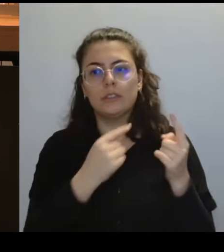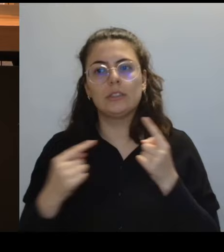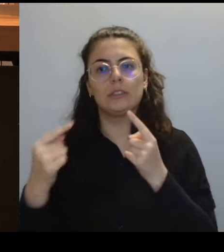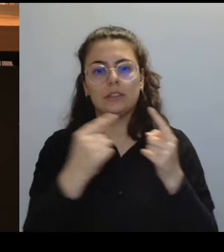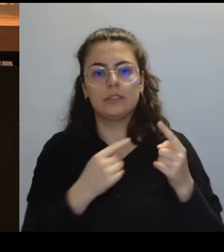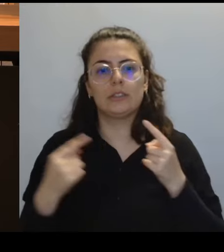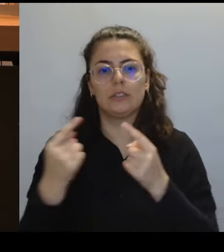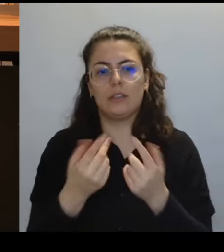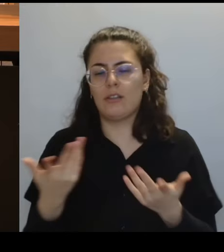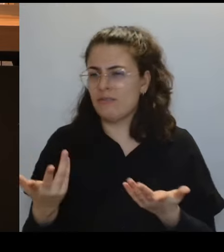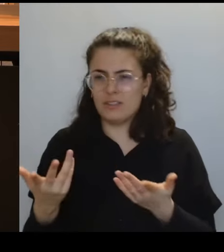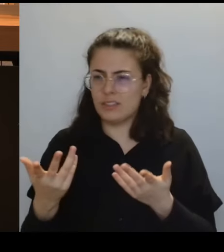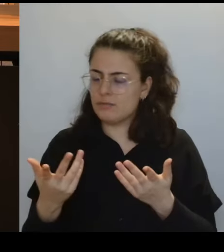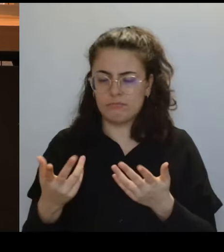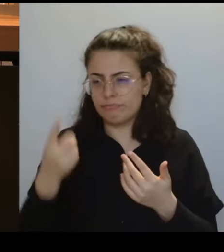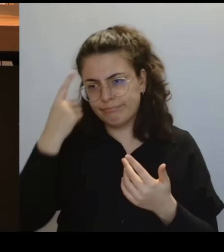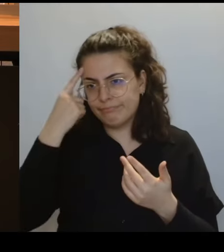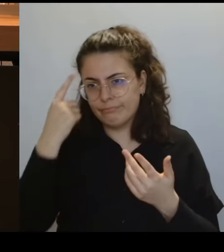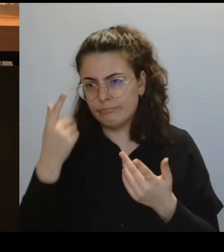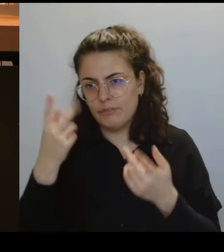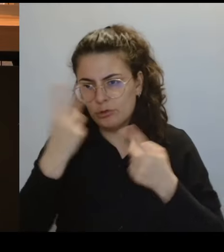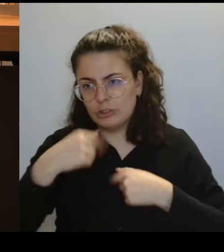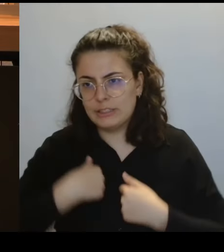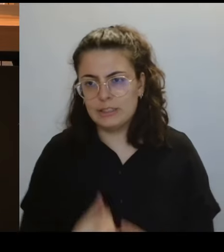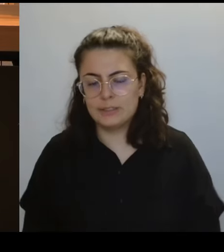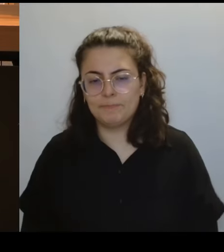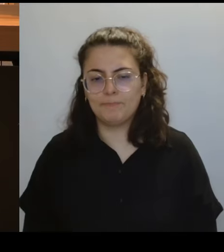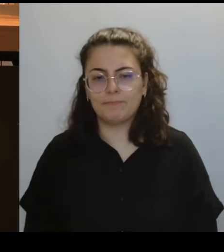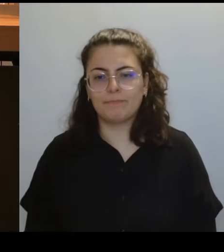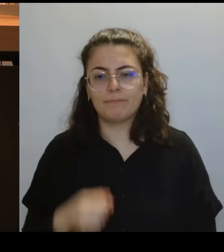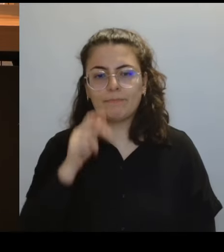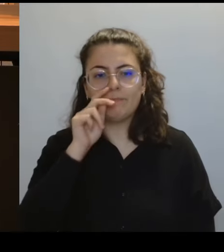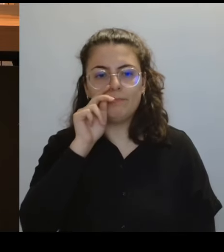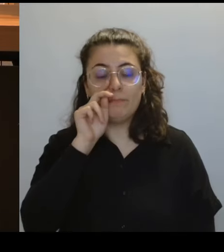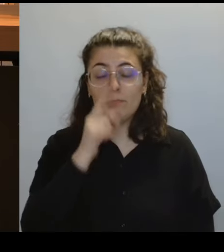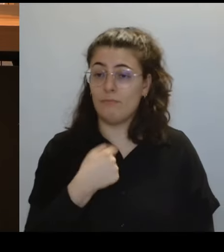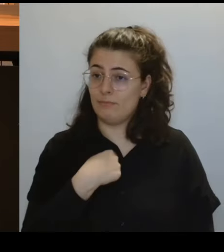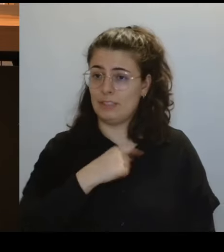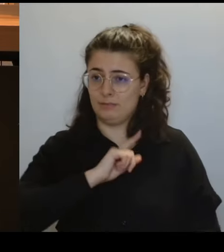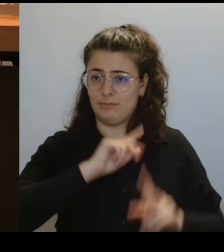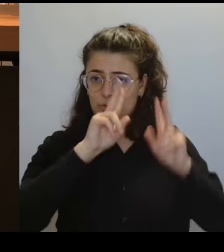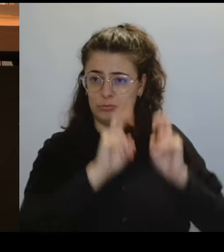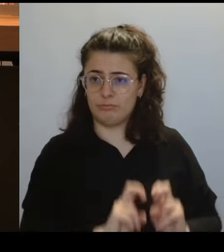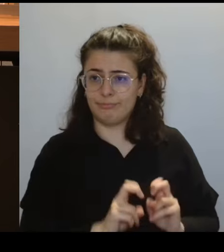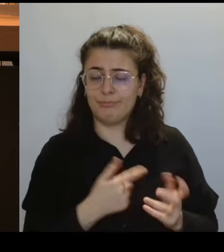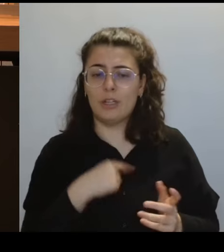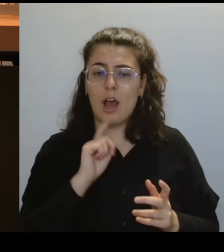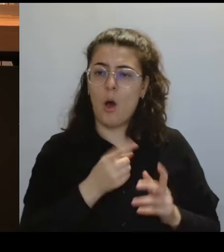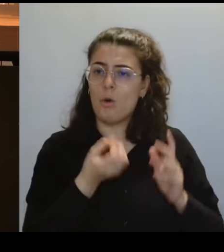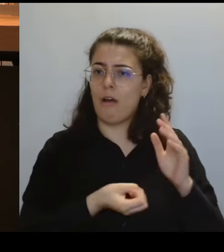Die Recherche ergab auch, dass in anderen Bundesländern auch die FDP sich in der Sache auf den Weg gemacht hat.